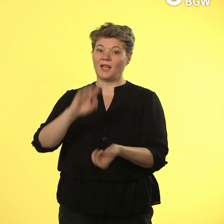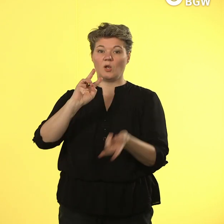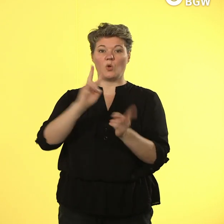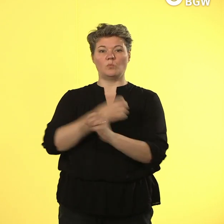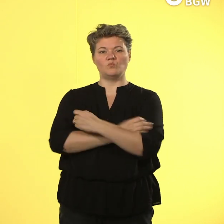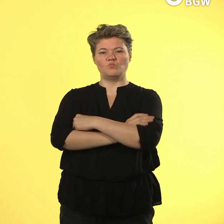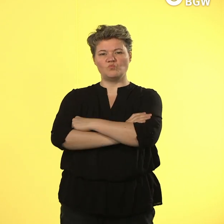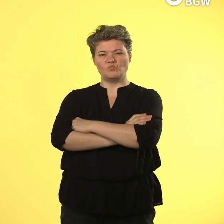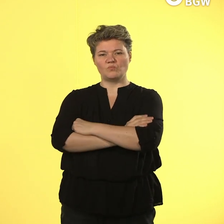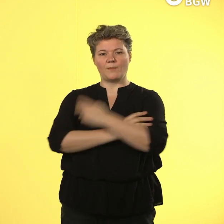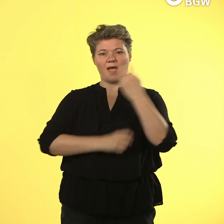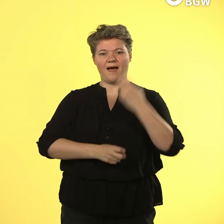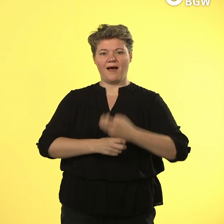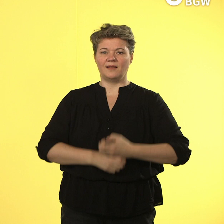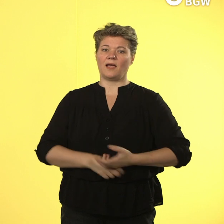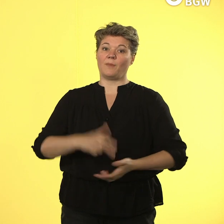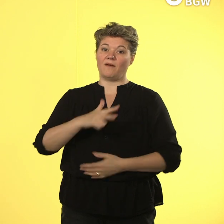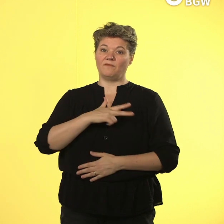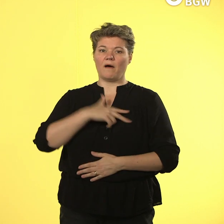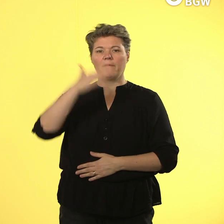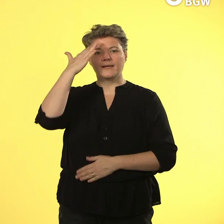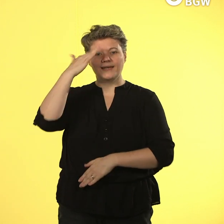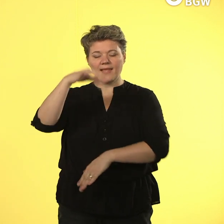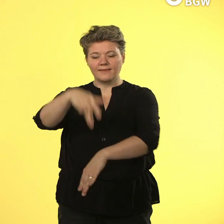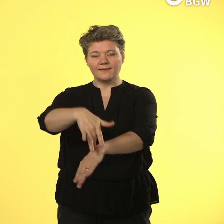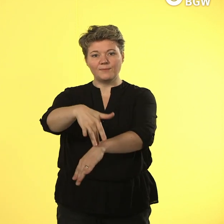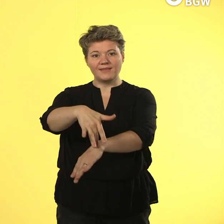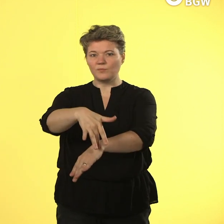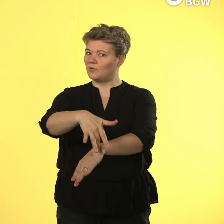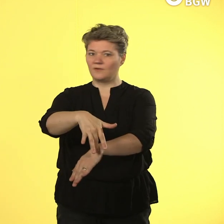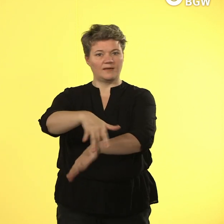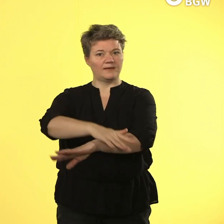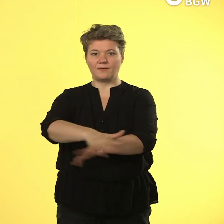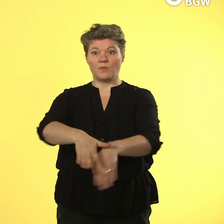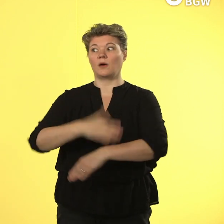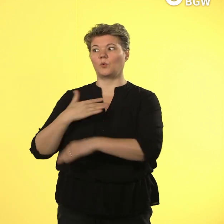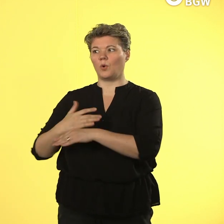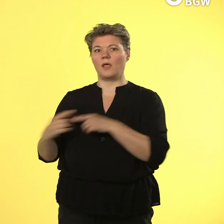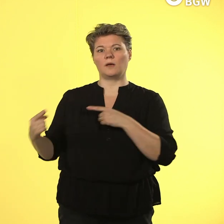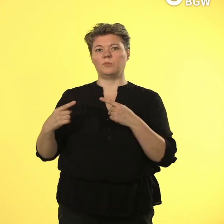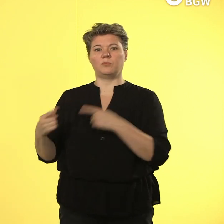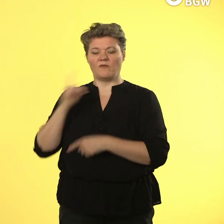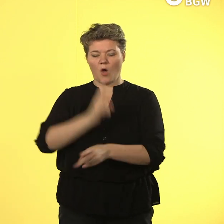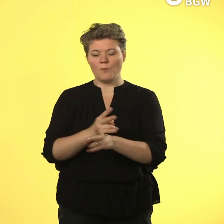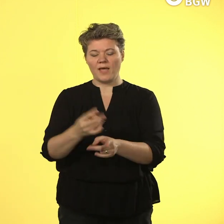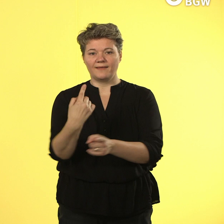D. h., spätestens jetzt geht es nicht mehr darum, wie es Frau Meier geht. Überhaupt nicht. Sondern mir und den anderen geht es nur noch darum, wer Recht hat.